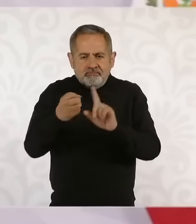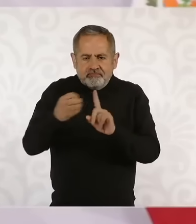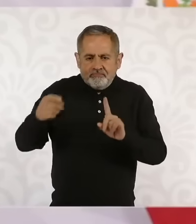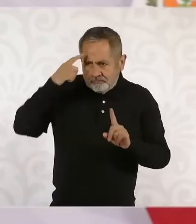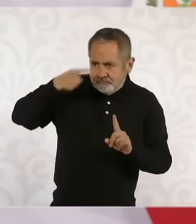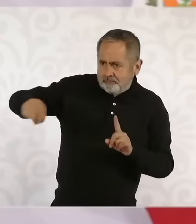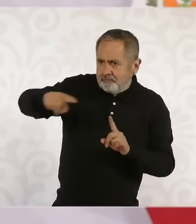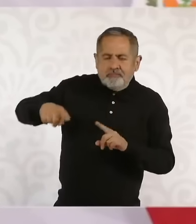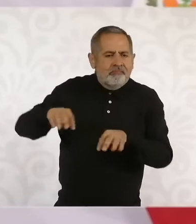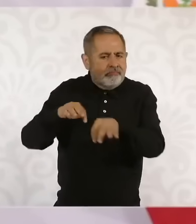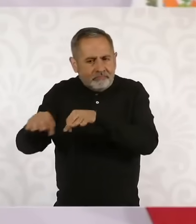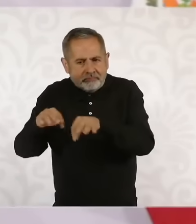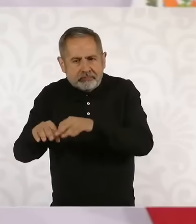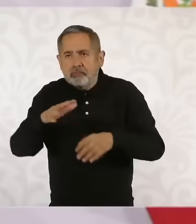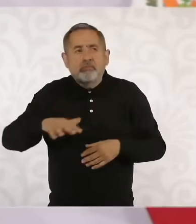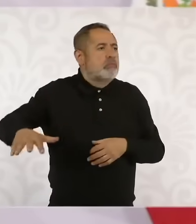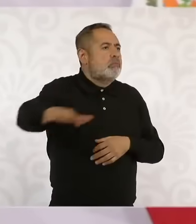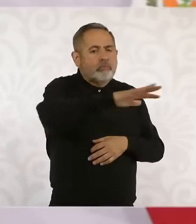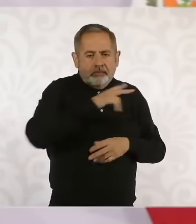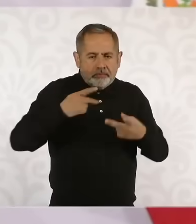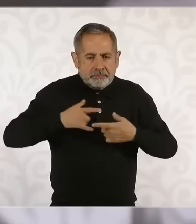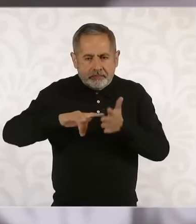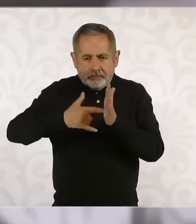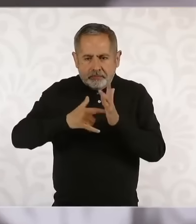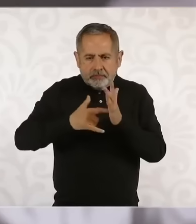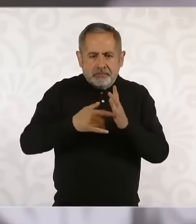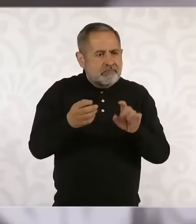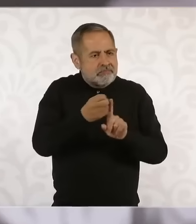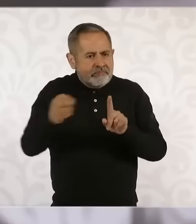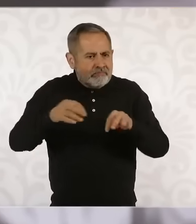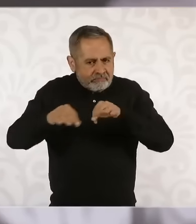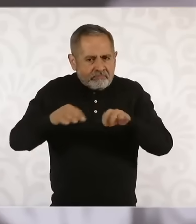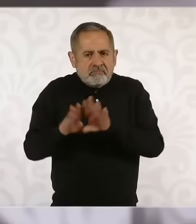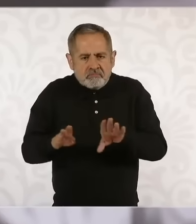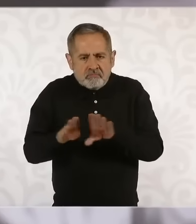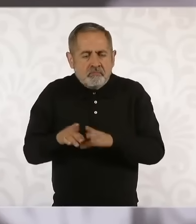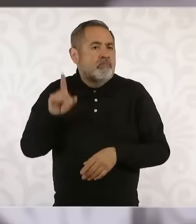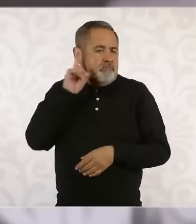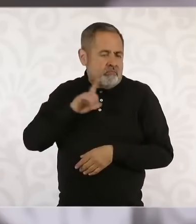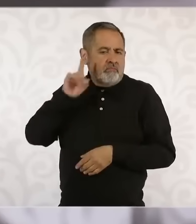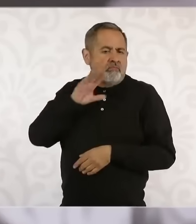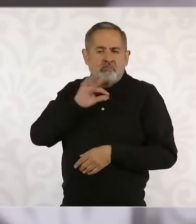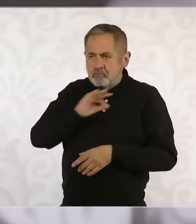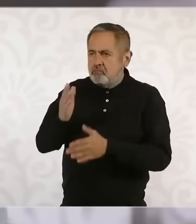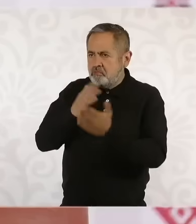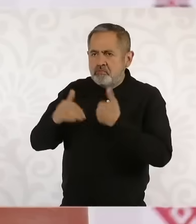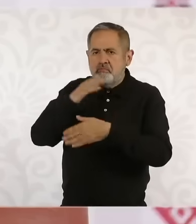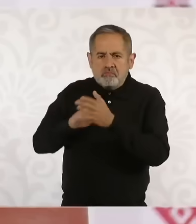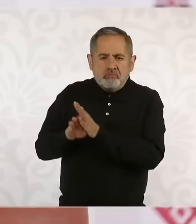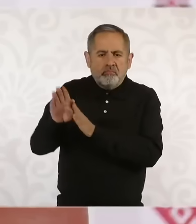de la sociedad para que las mujeres podamos desarrollarnos. Todas las juntas de la escuela